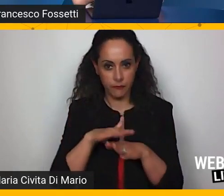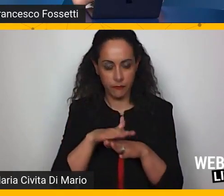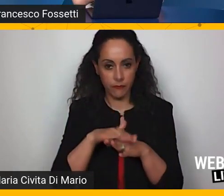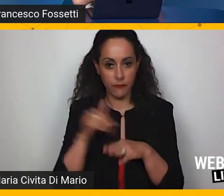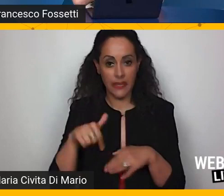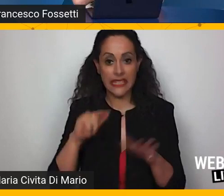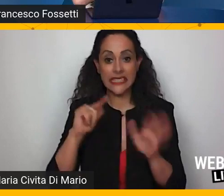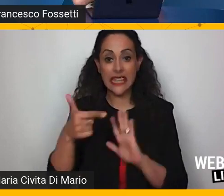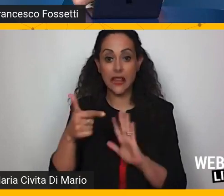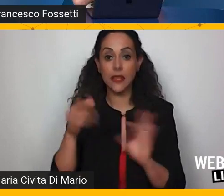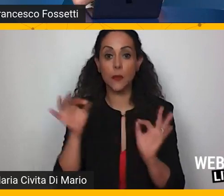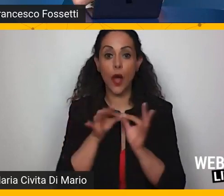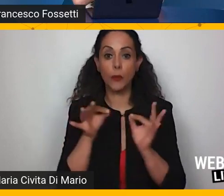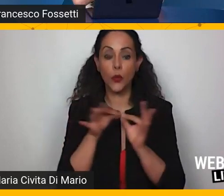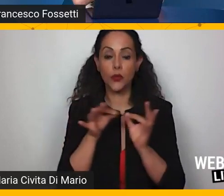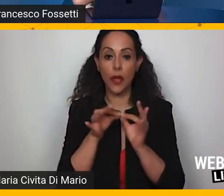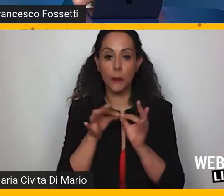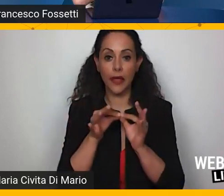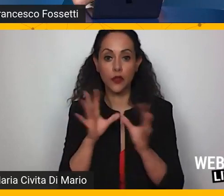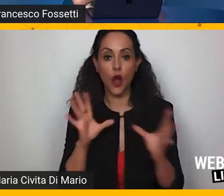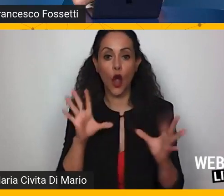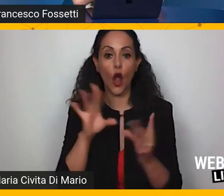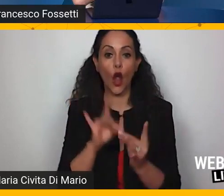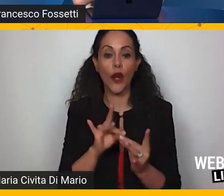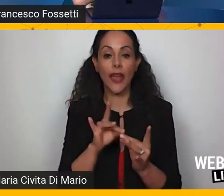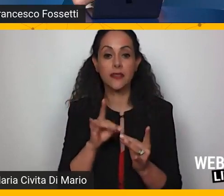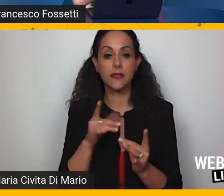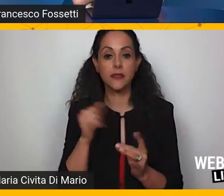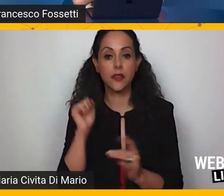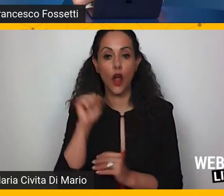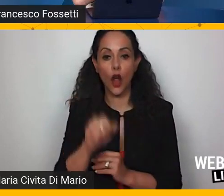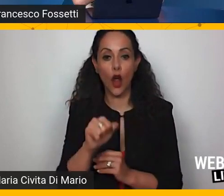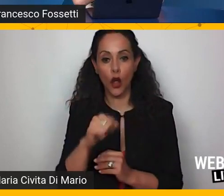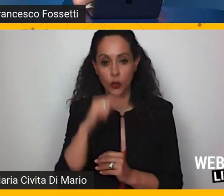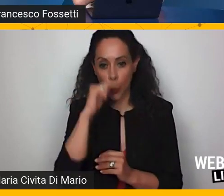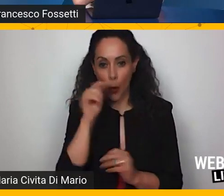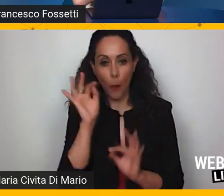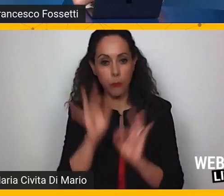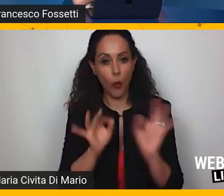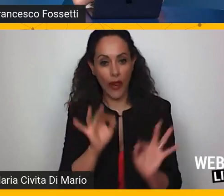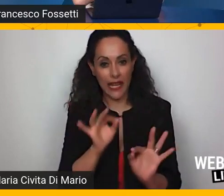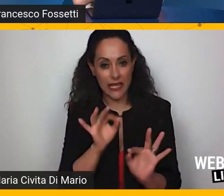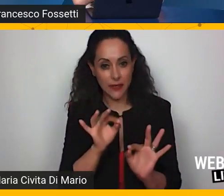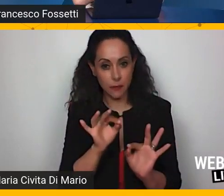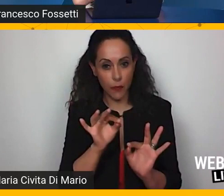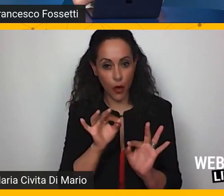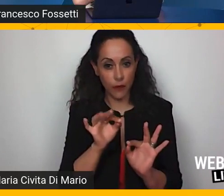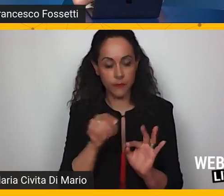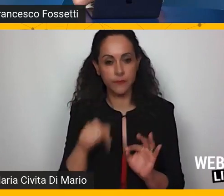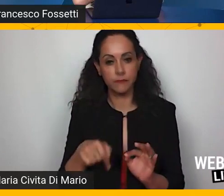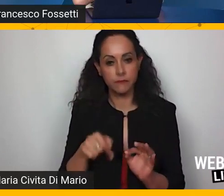settimo appuntamento di Connessi contro il bullismo e